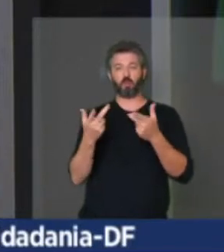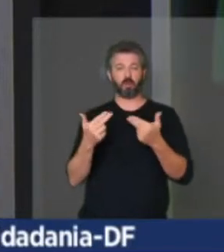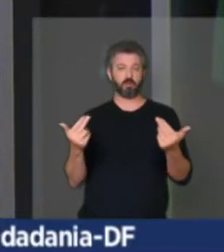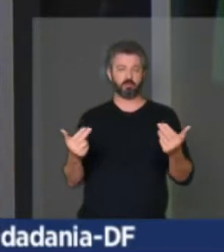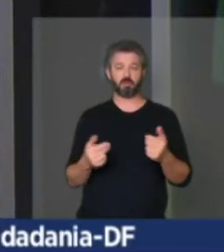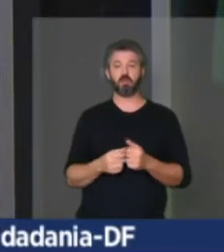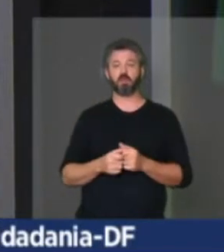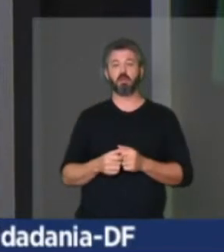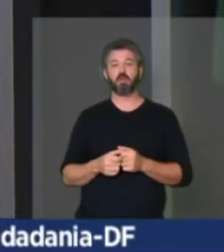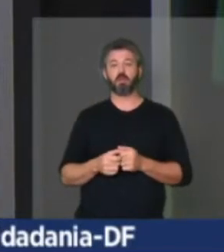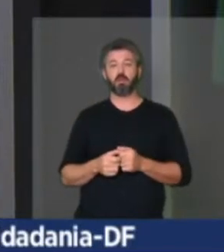CONTRATAR HOMENS PARA PREENCHER TAIS VAGAS OU MESMO